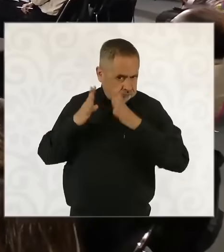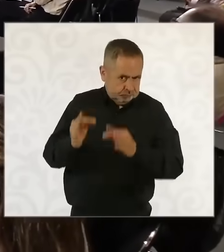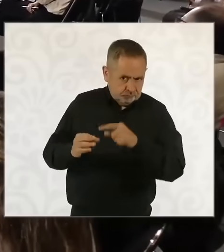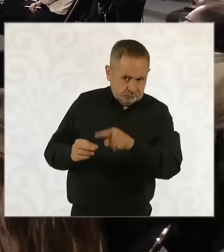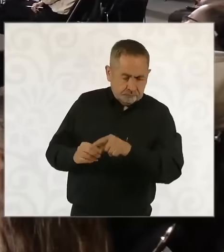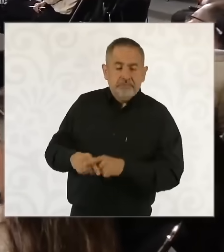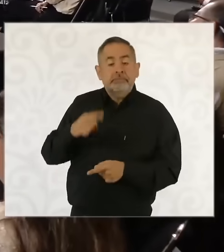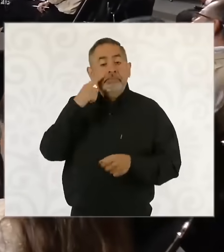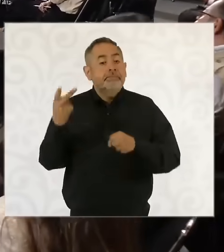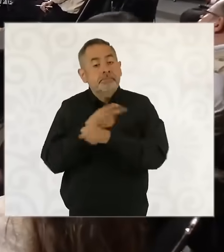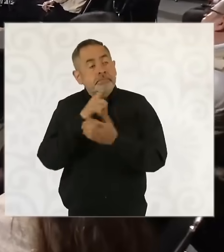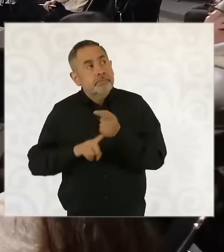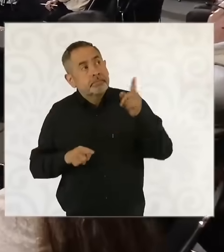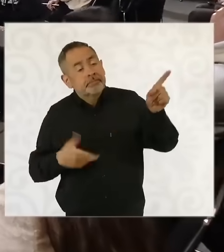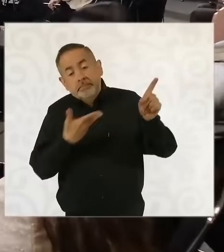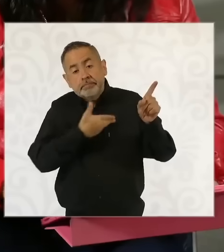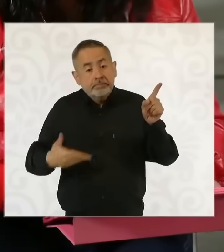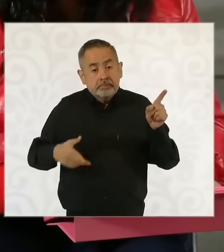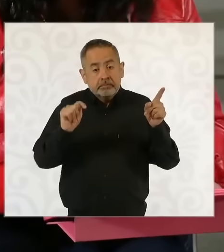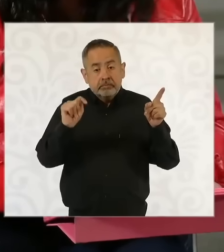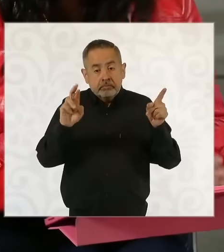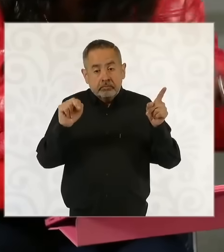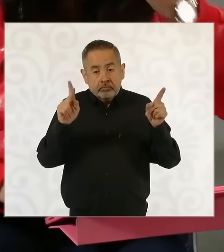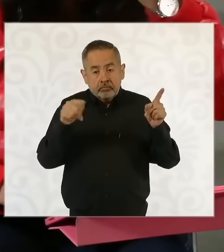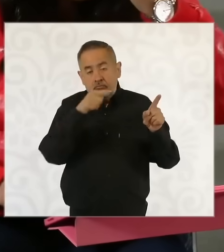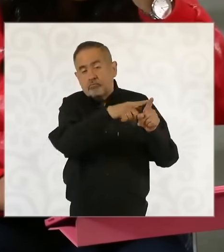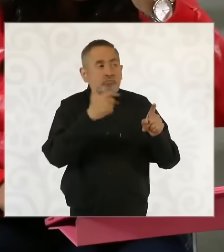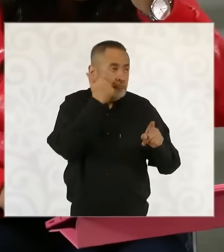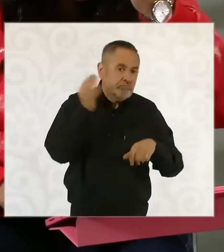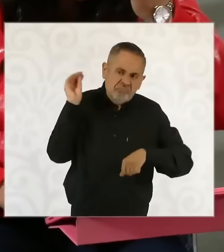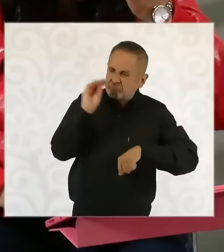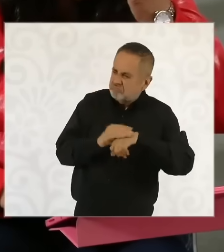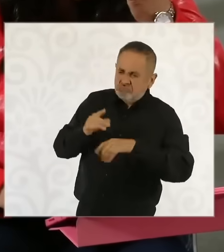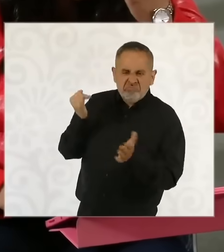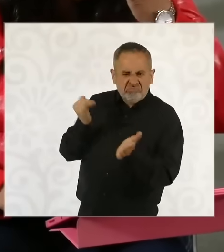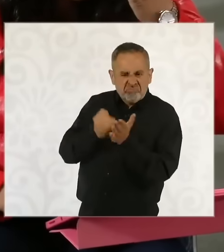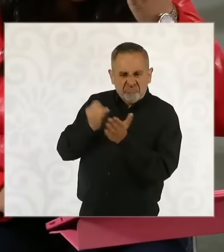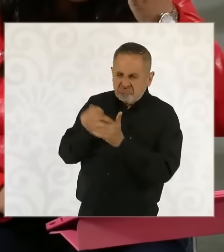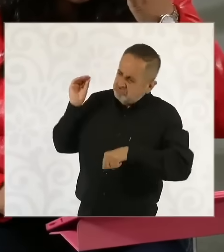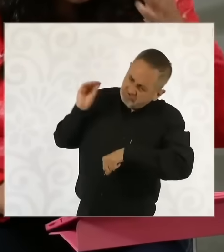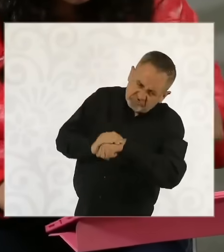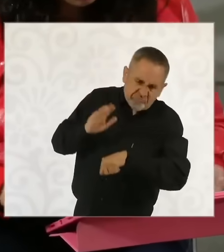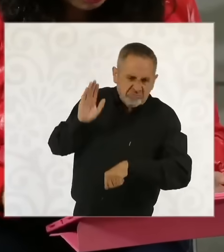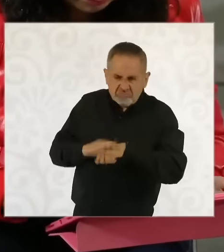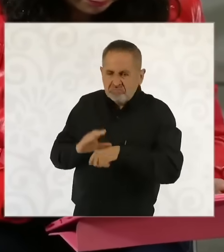gobierno de Donald Trump han buscado pues poner eh un impuesto un agravante a lo que son las